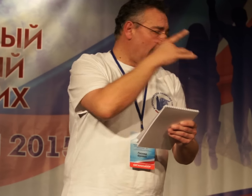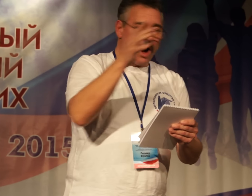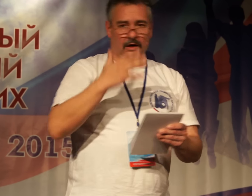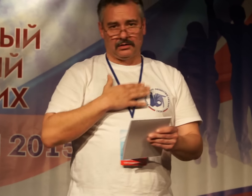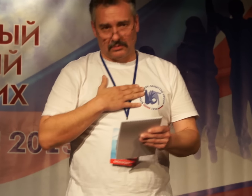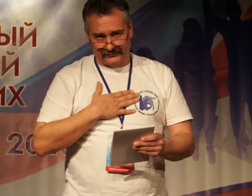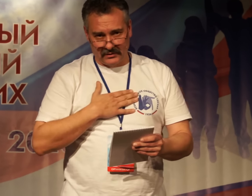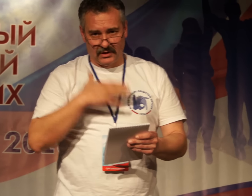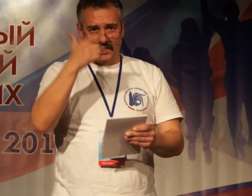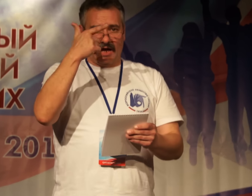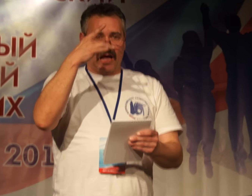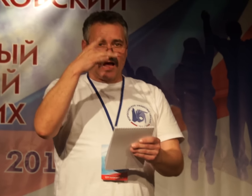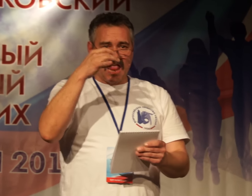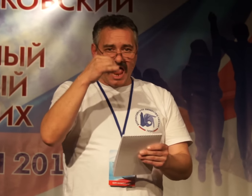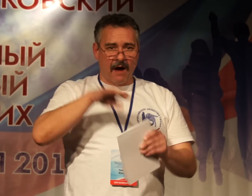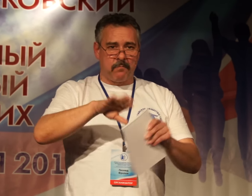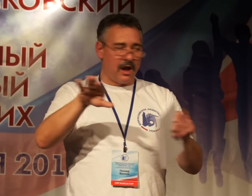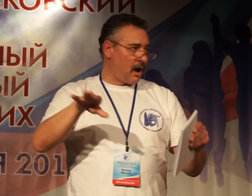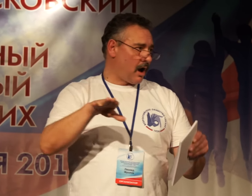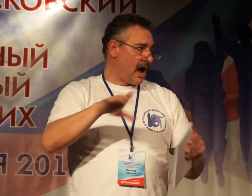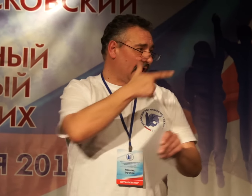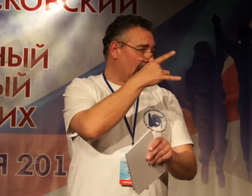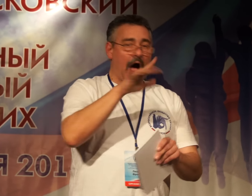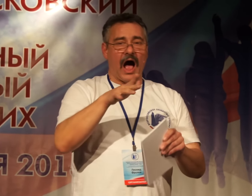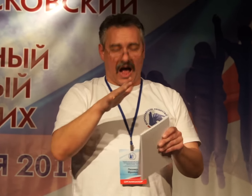В рамках культурной программы участники форума